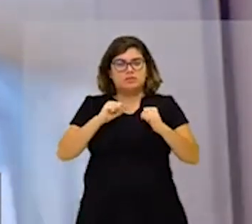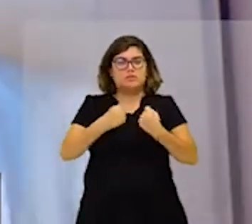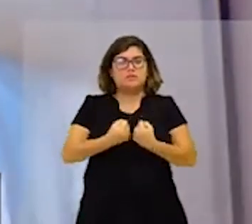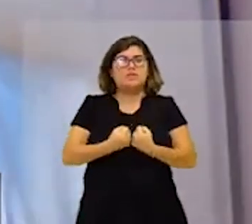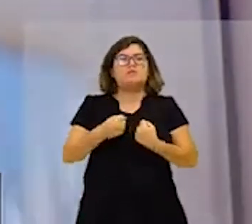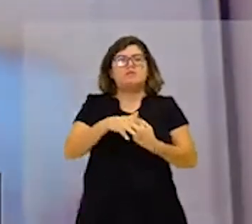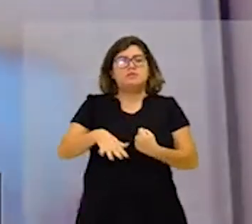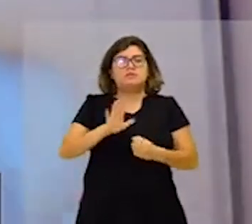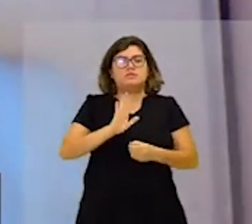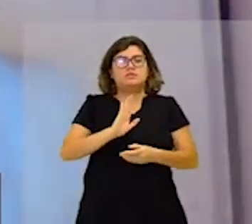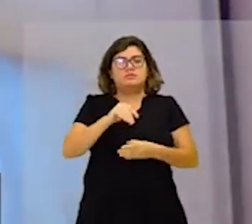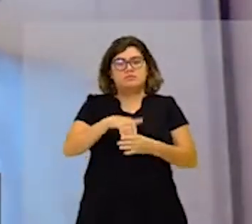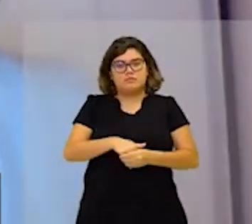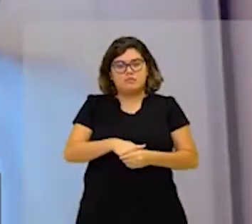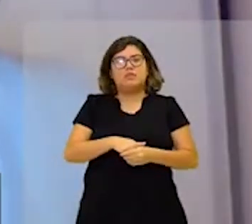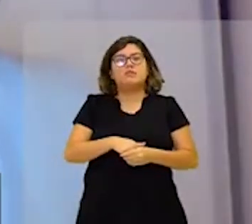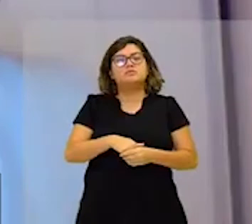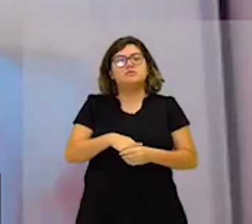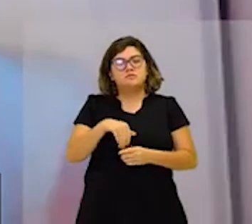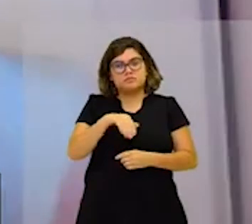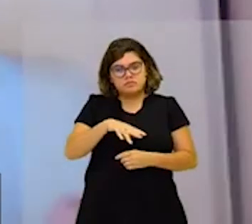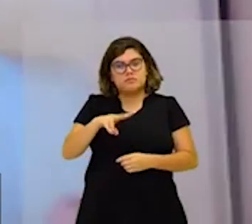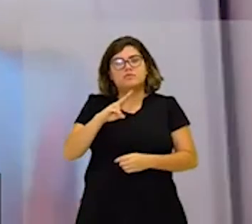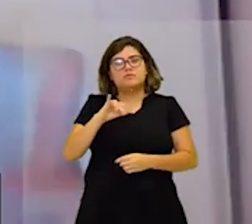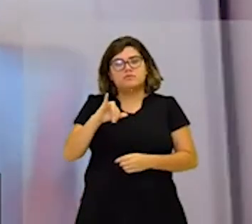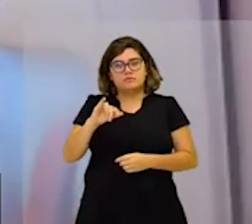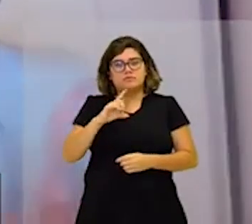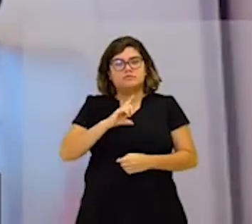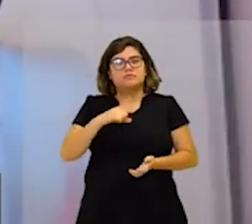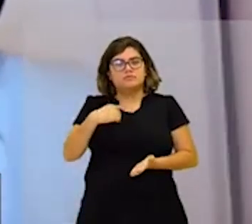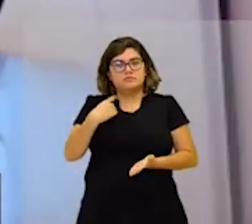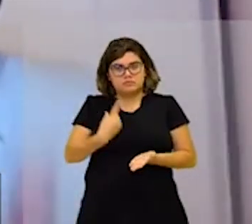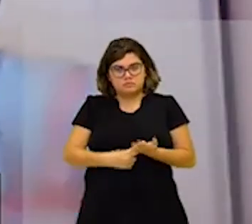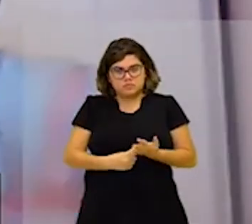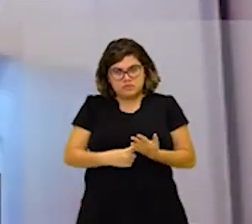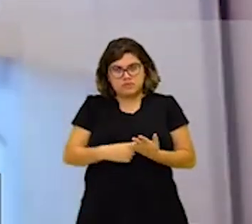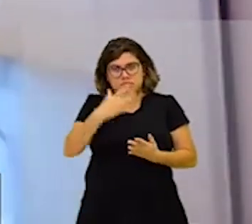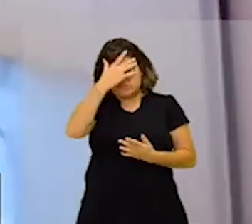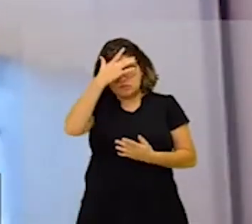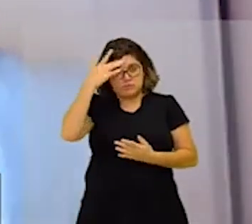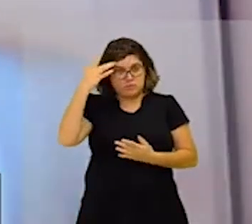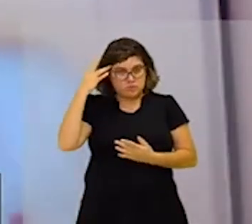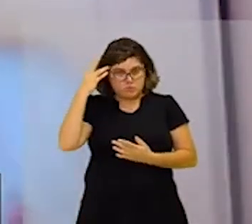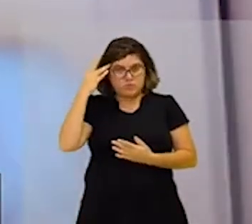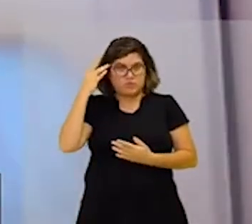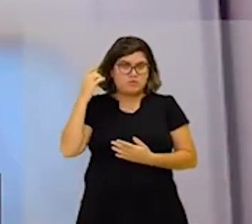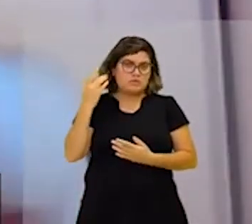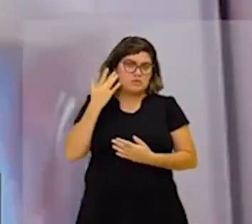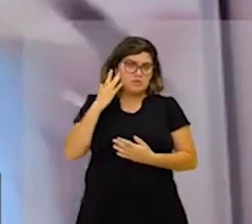e a essa restrição ao voto vai se estabelecer os votos das pessoas analfabetas e a parte também